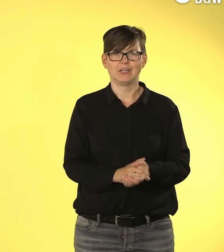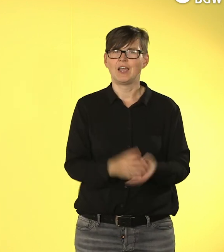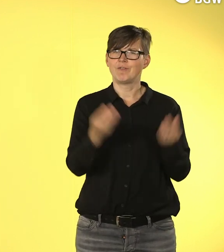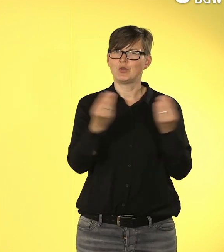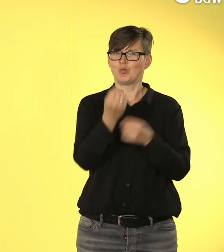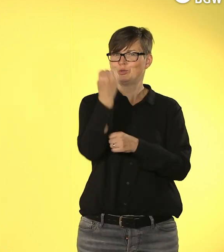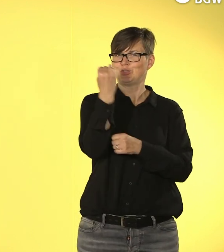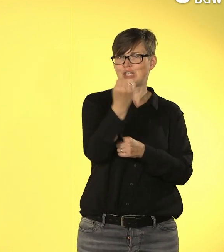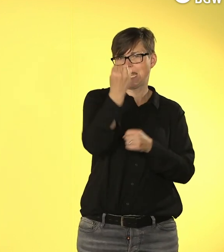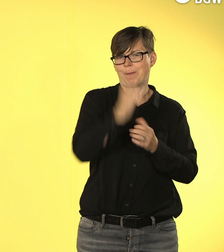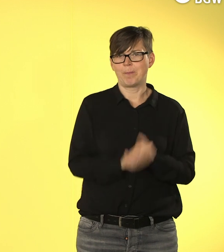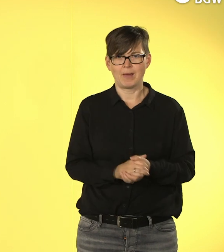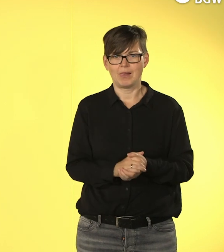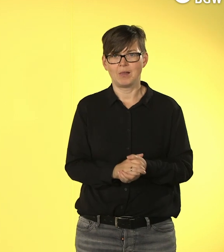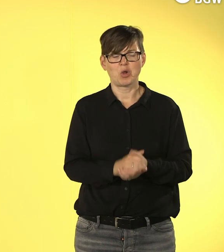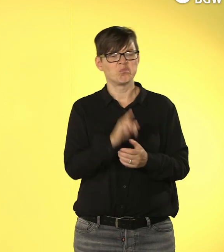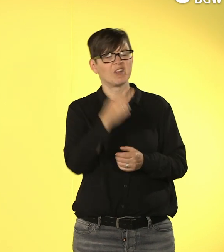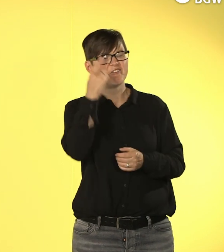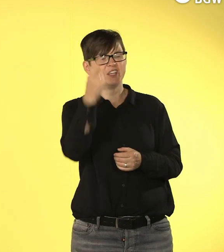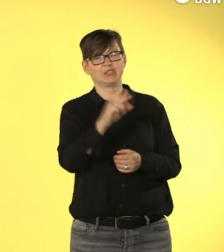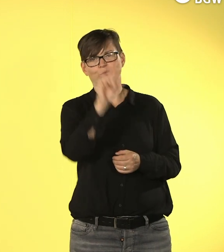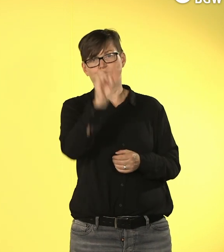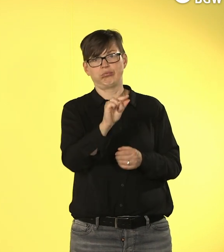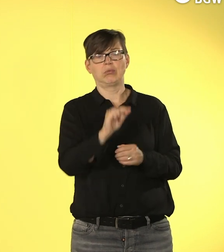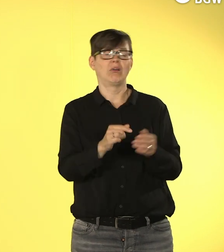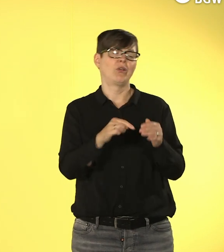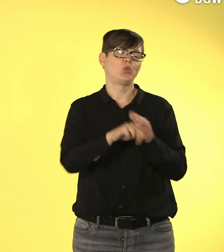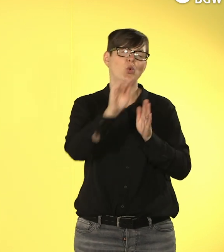Wenig Erfahrung, haben viel Theorie mitbekommen